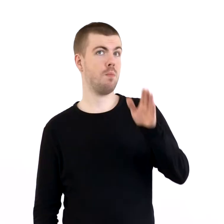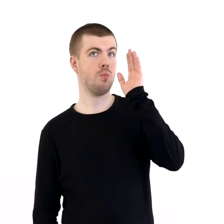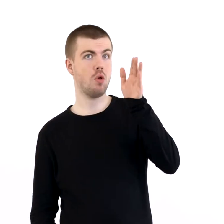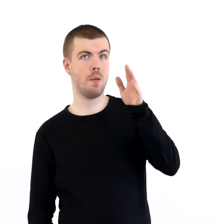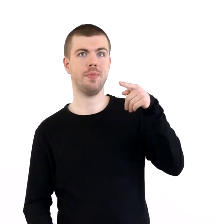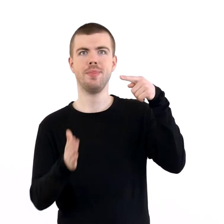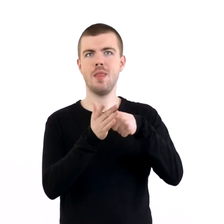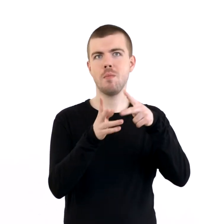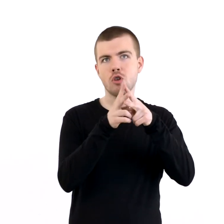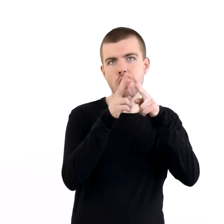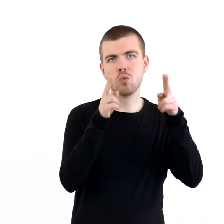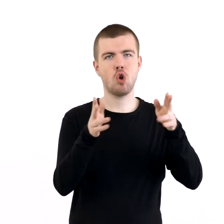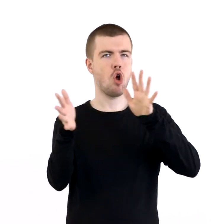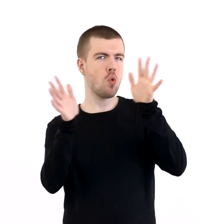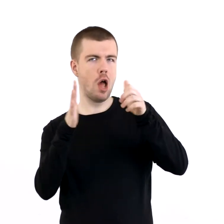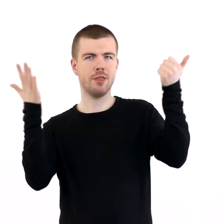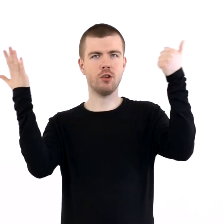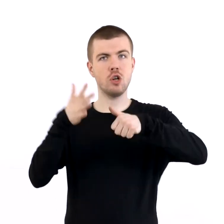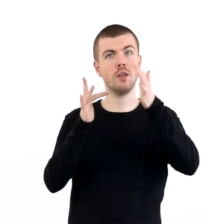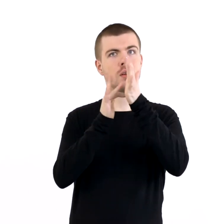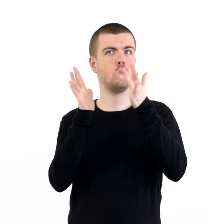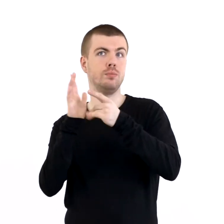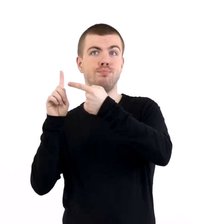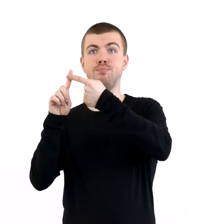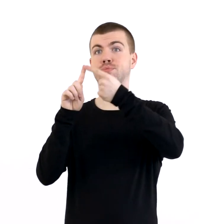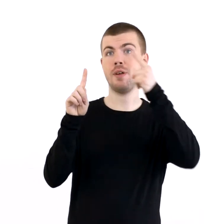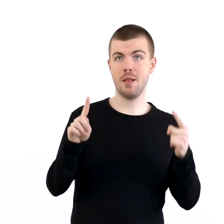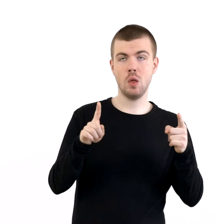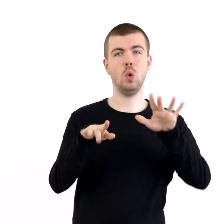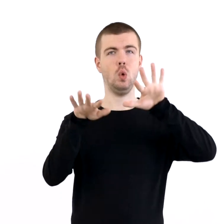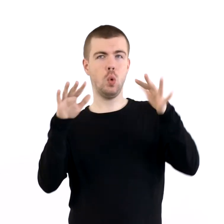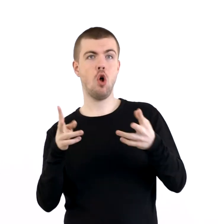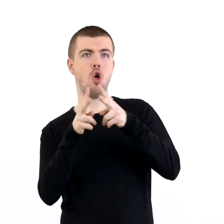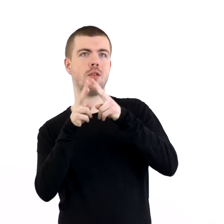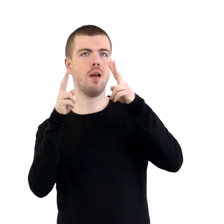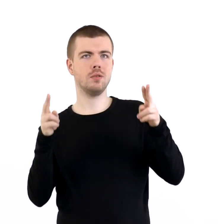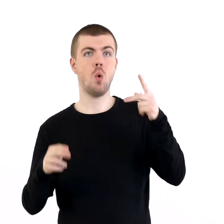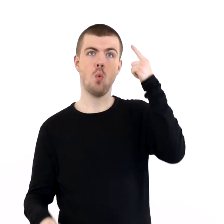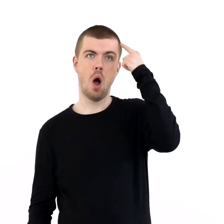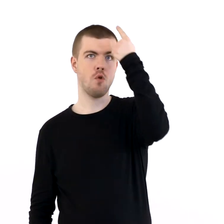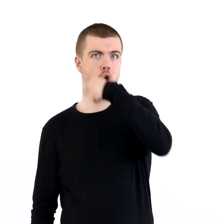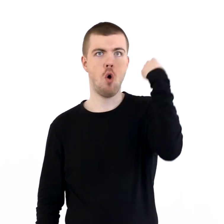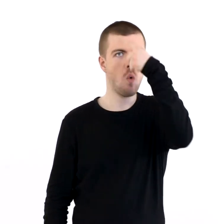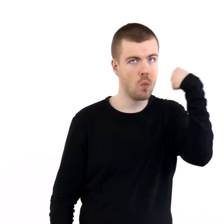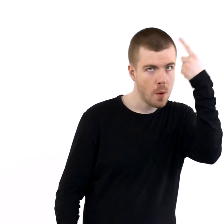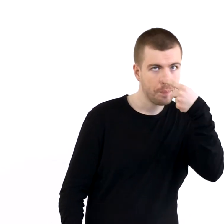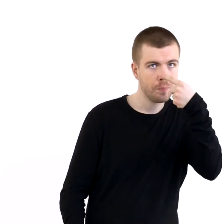W późniejszym okresie (ok. 6000 p.n.e. - okres „okrągłych głów”)